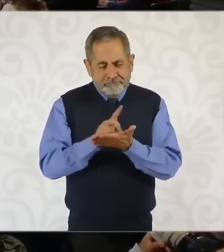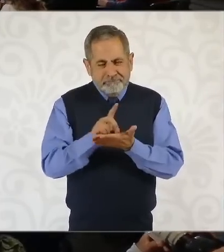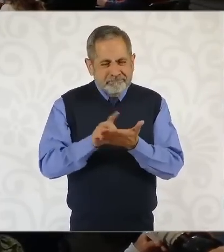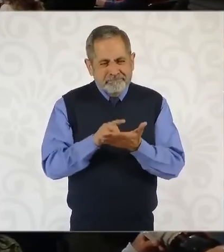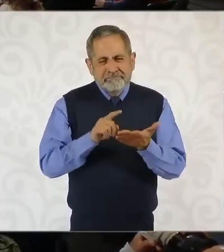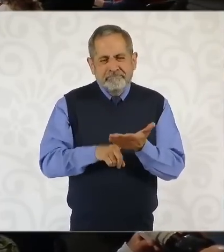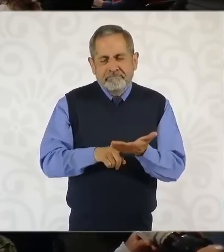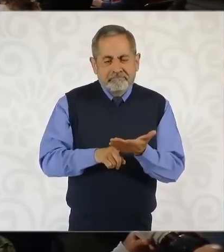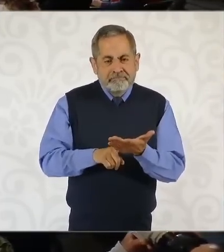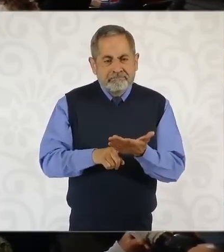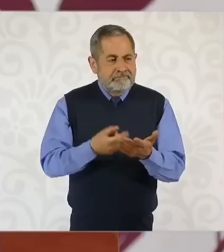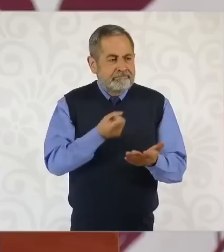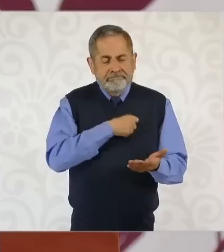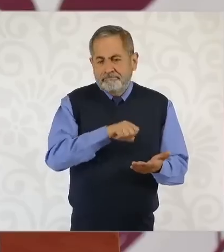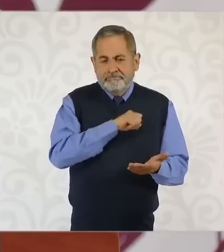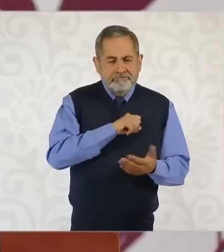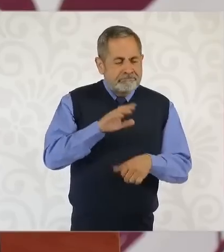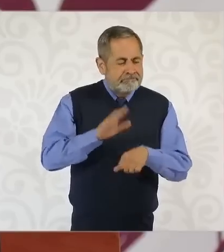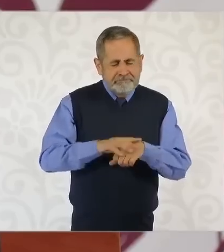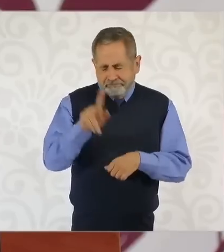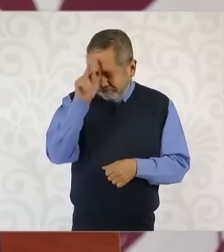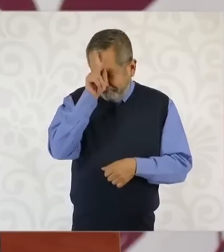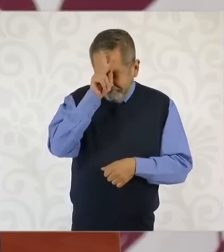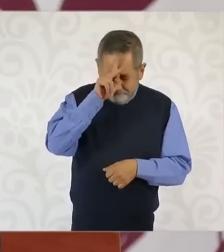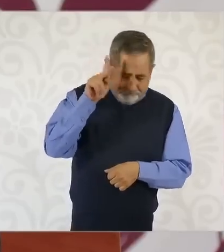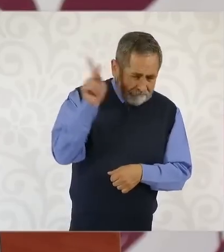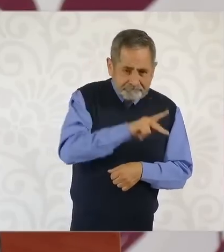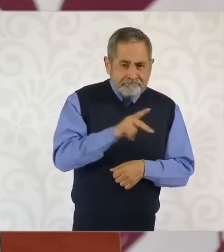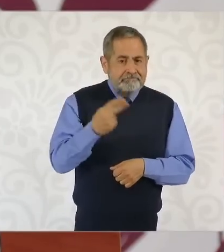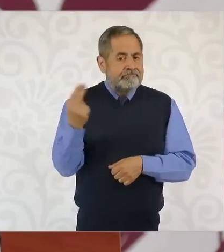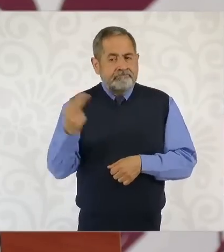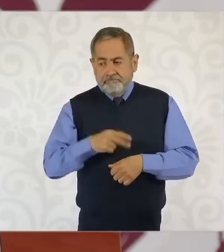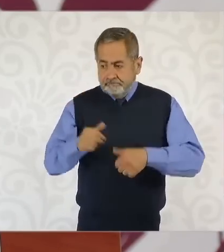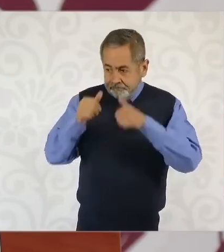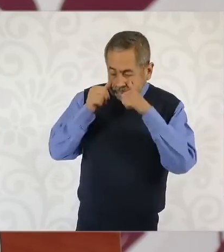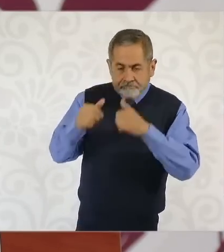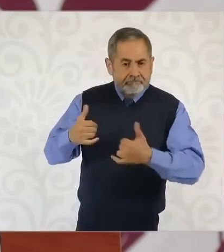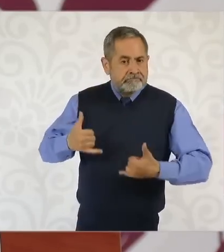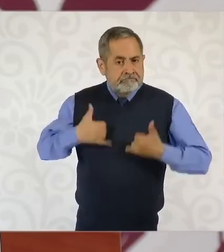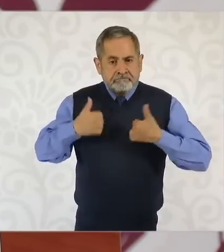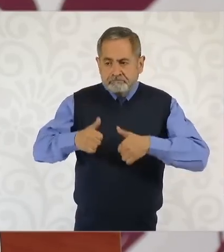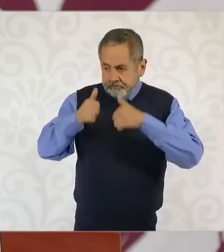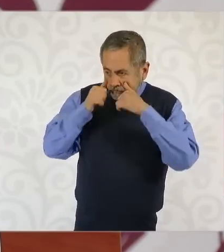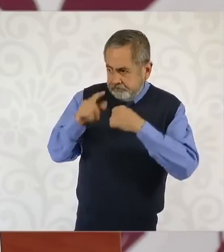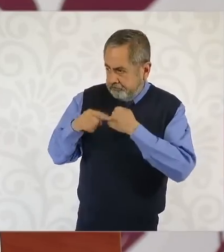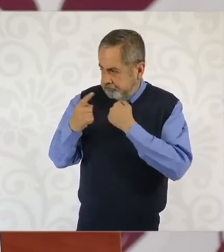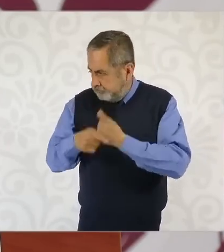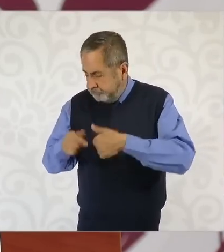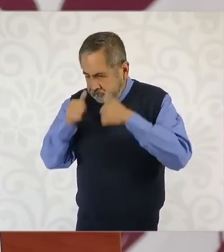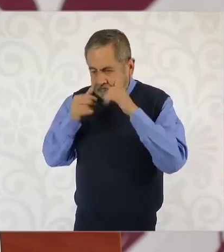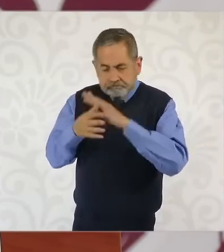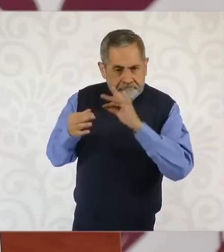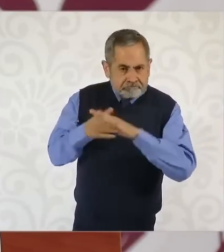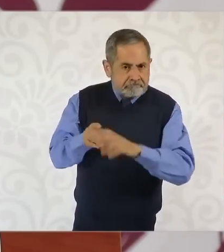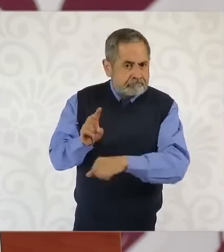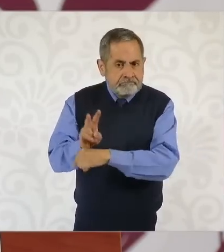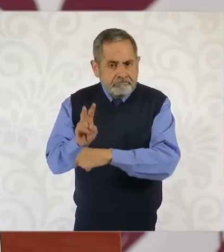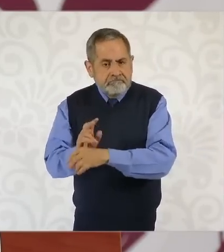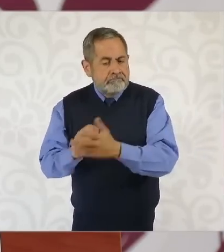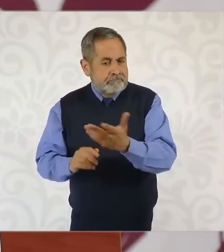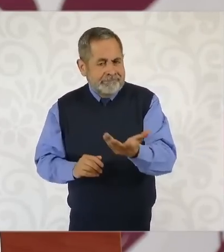salud pública de atención a los jóvenes requieren una atención integral la campaña que hemos